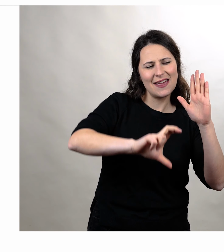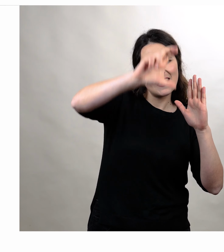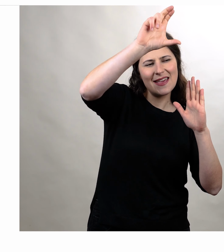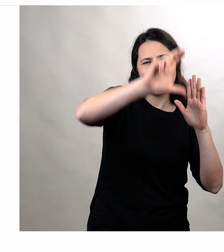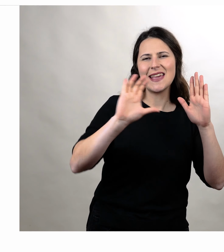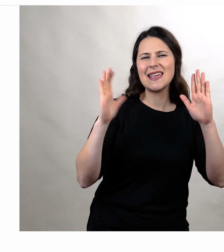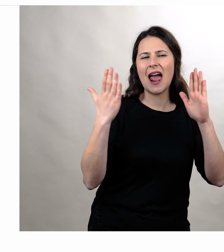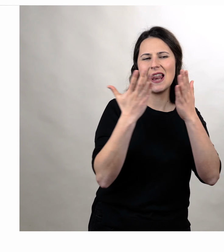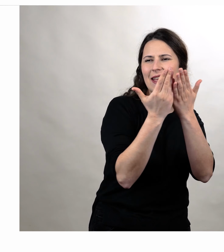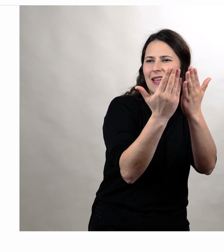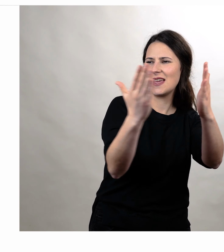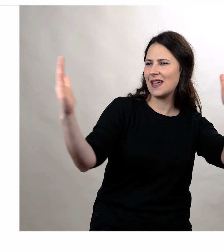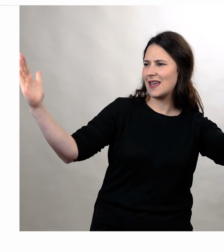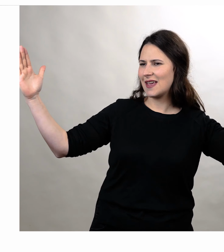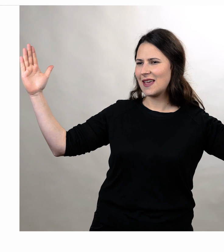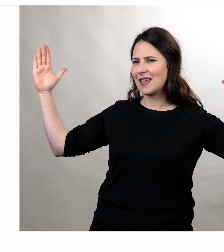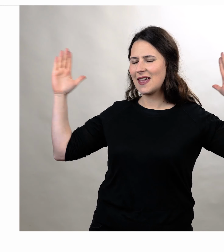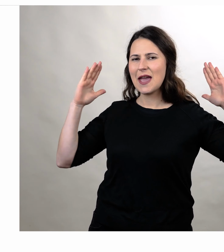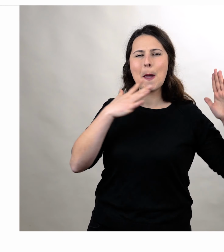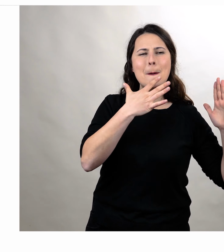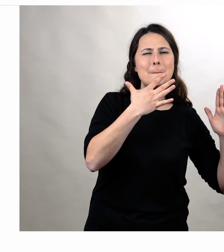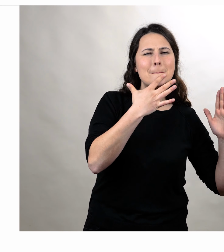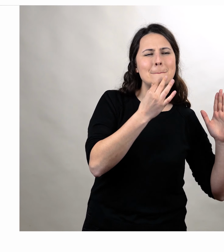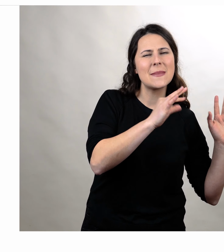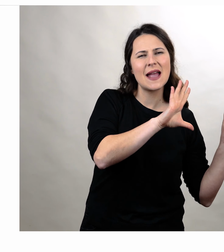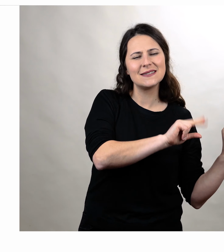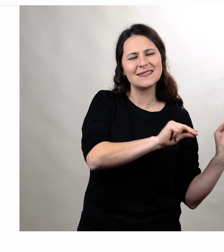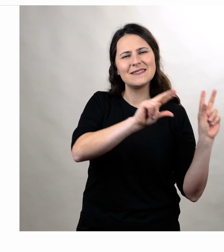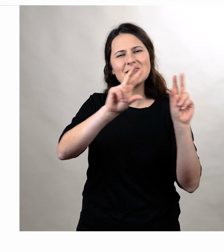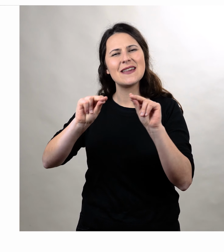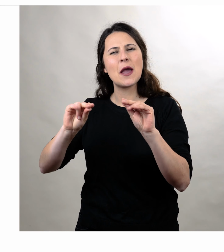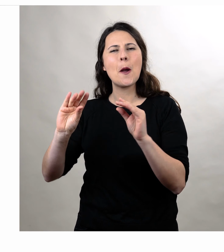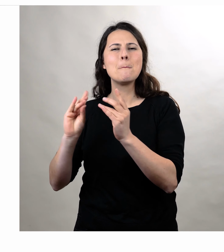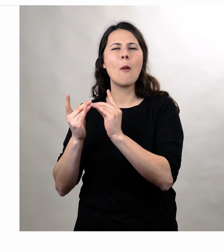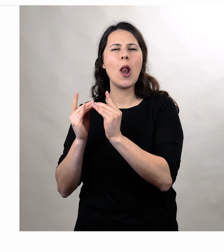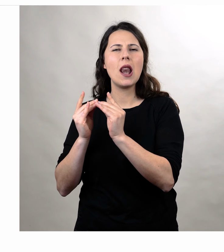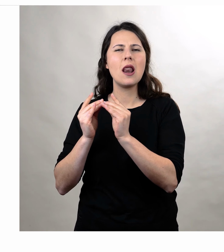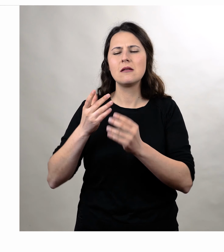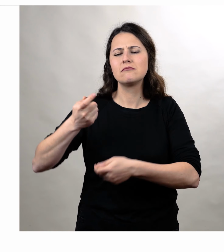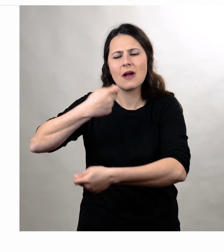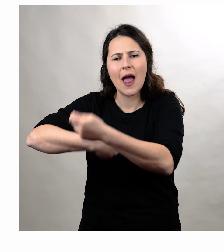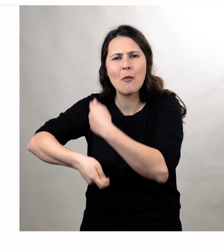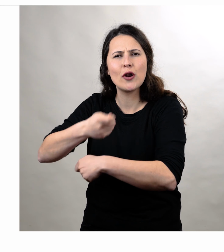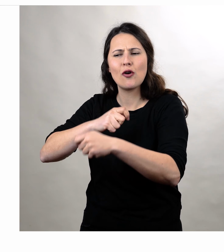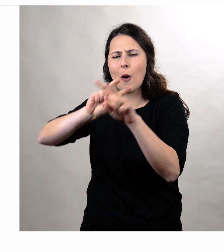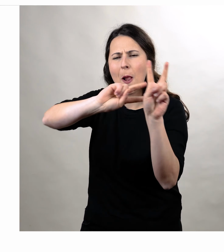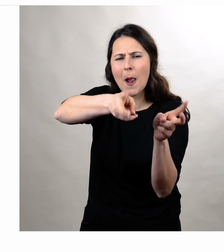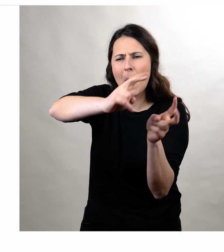Δηλαδή έμοιαζαν με μεγάλα εμπορικά καταστήματα.